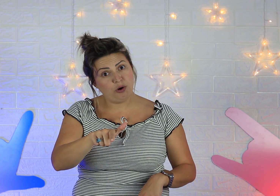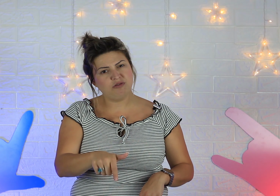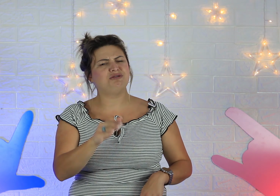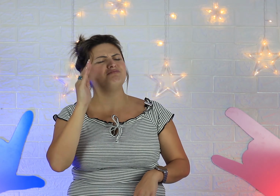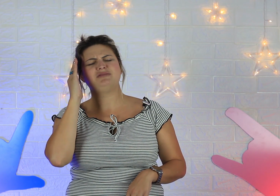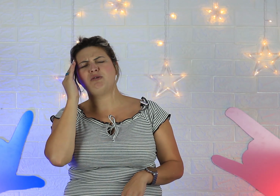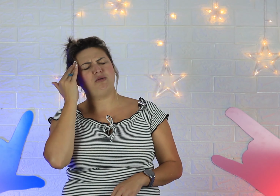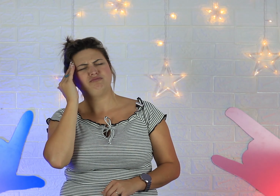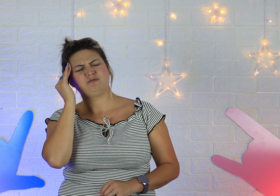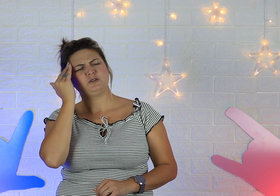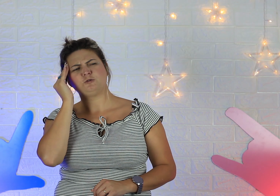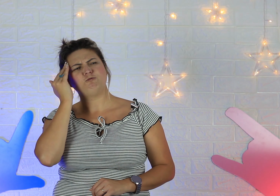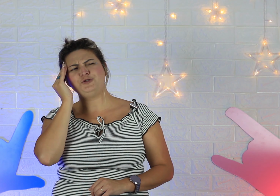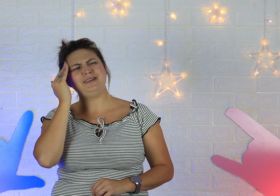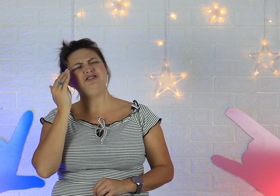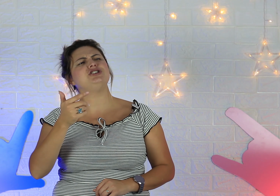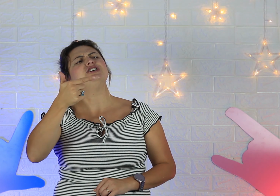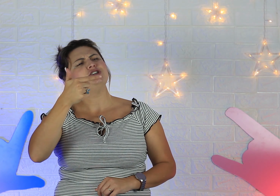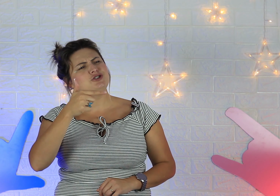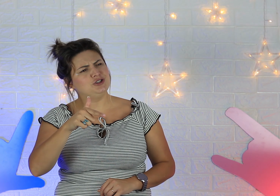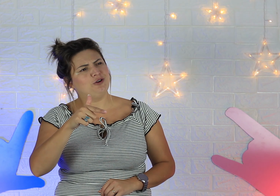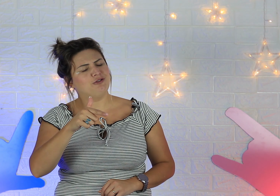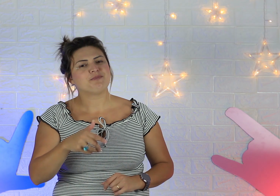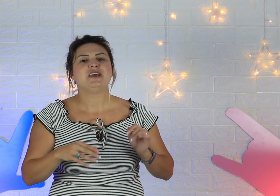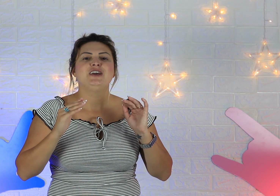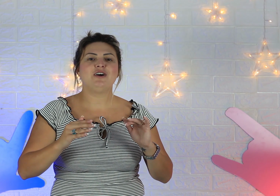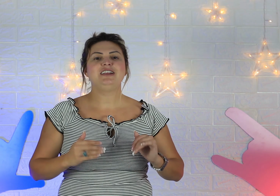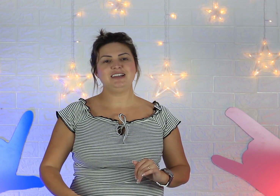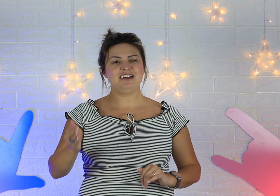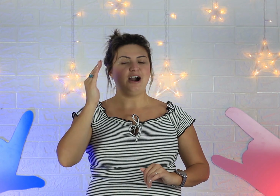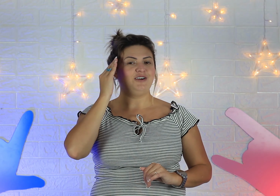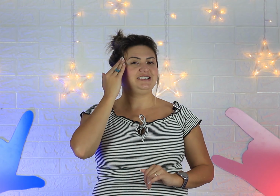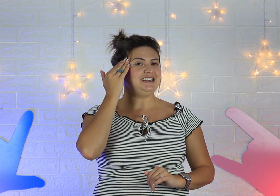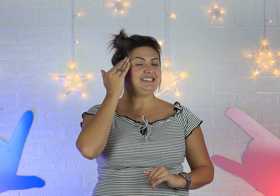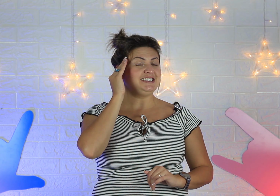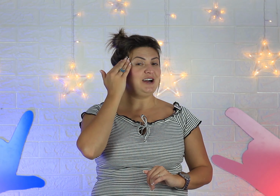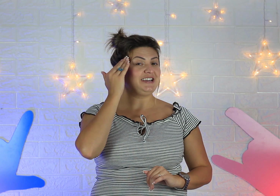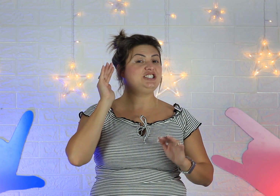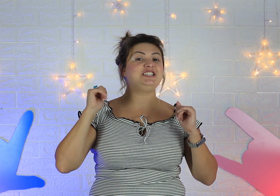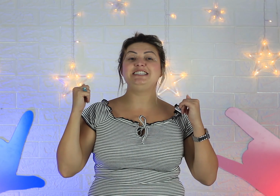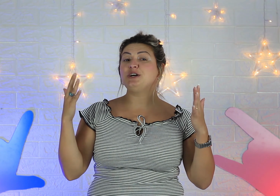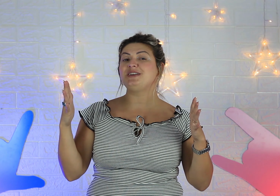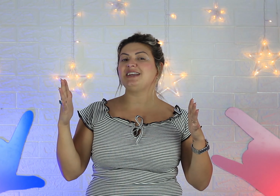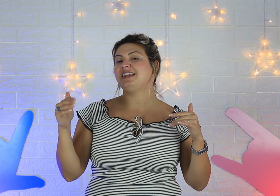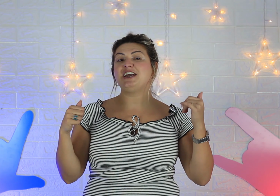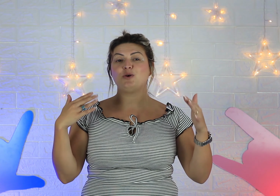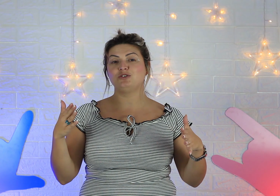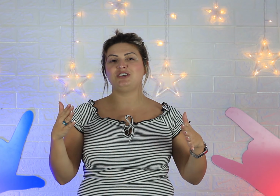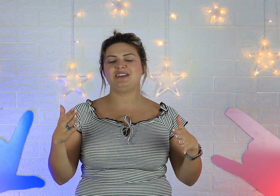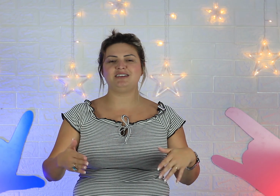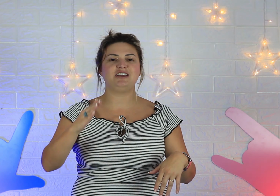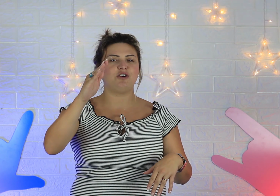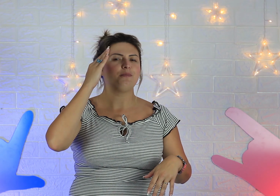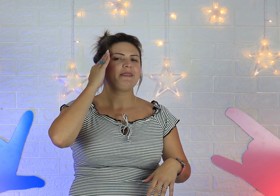novo não entendi de novo e olha que legal esse esse sinal aqui de não entenderam de entender